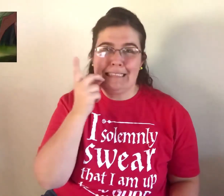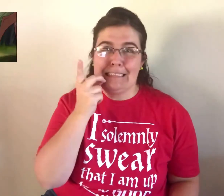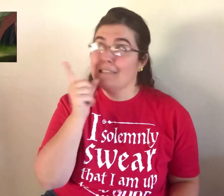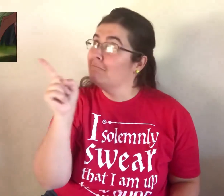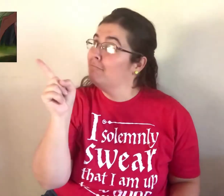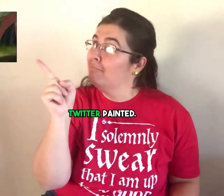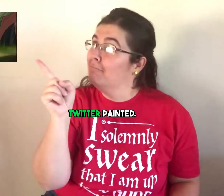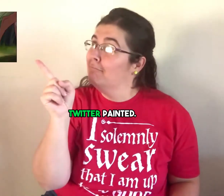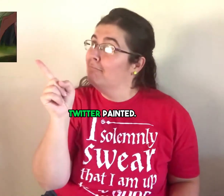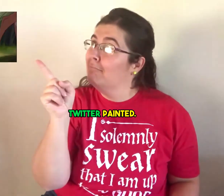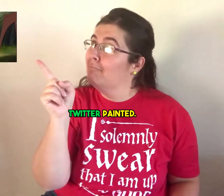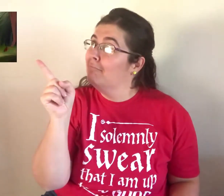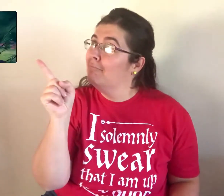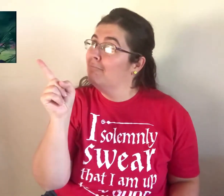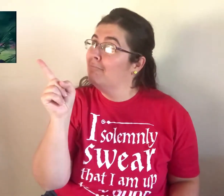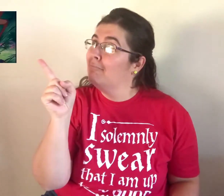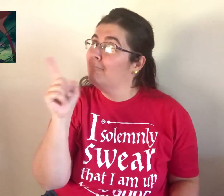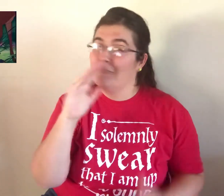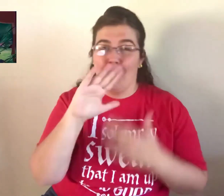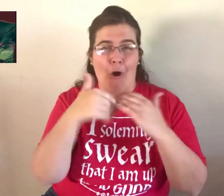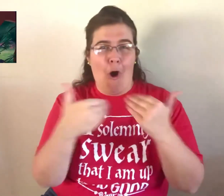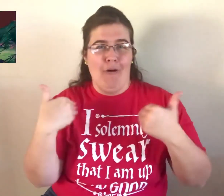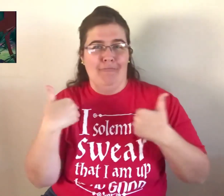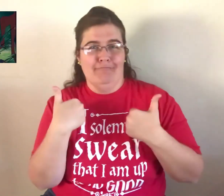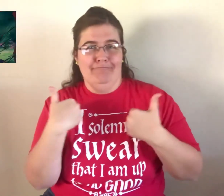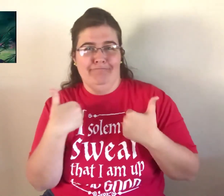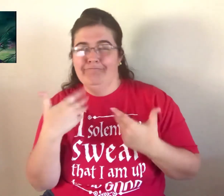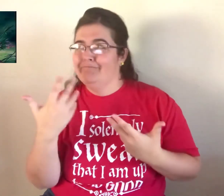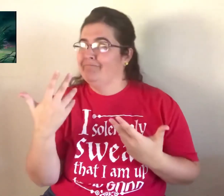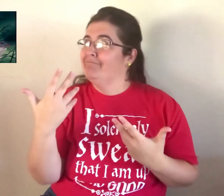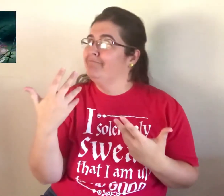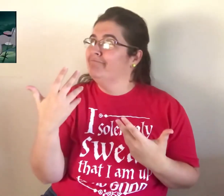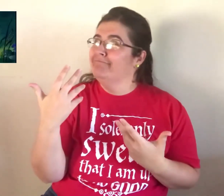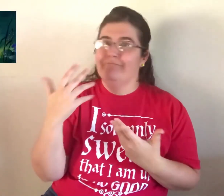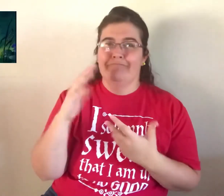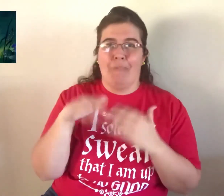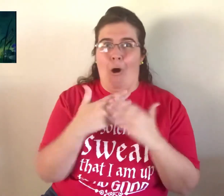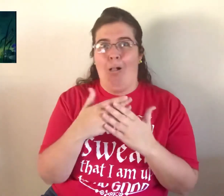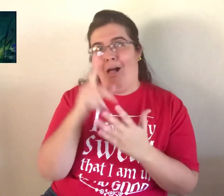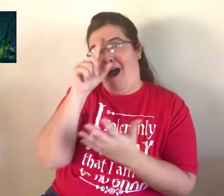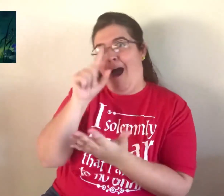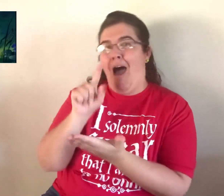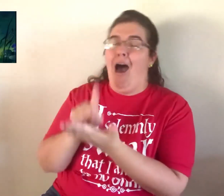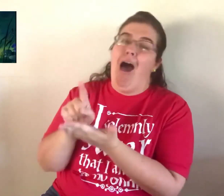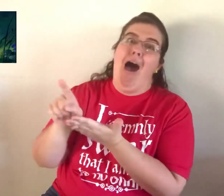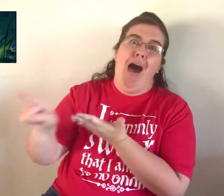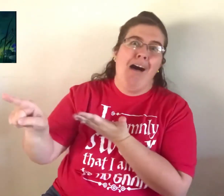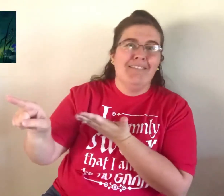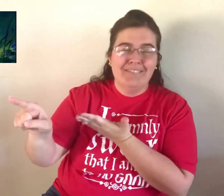like in Disney? :) When all of the animals in Bambi fall in love?